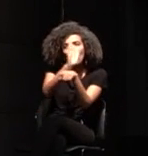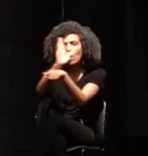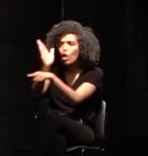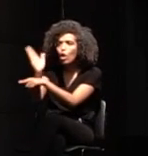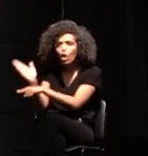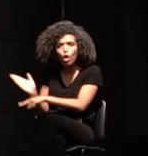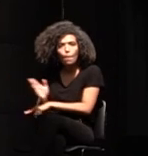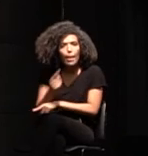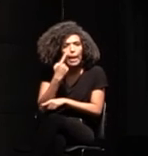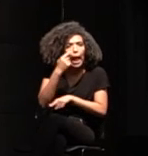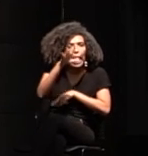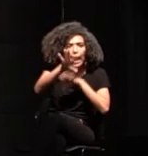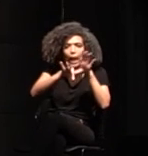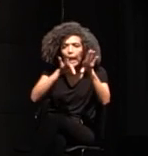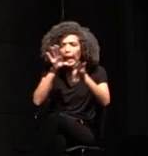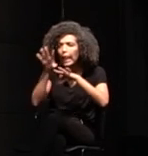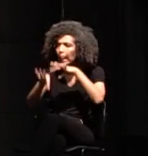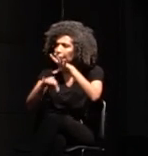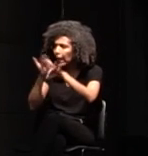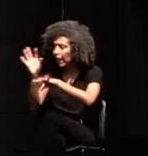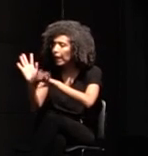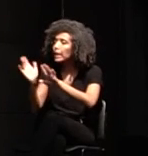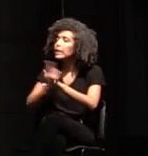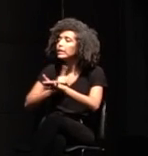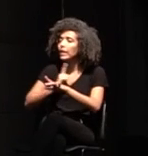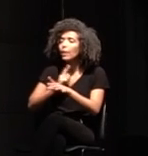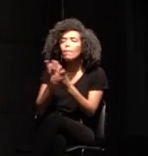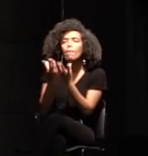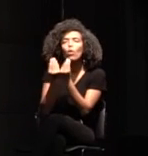tem muitos filmes dela que ainda não foram digitalizados.